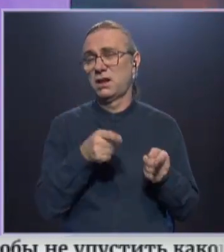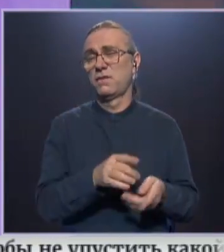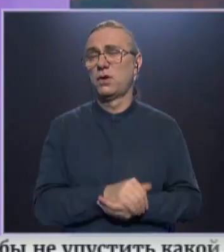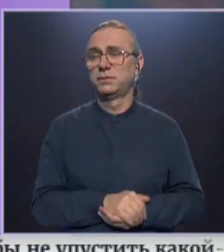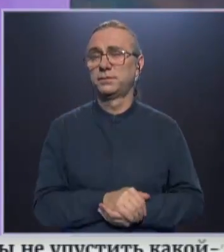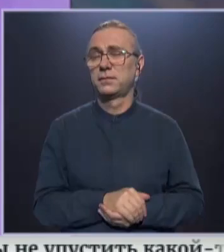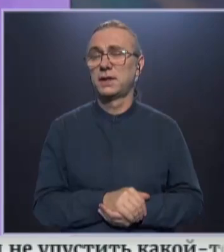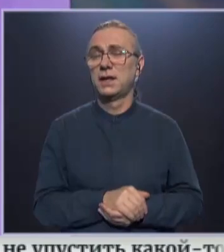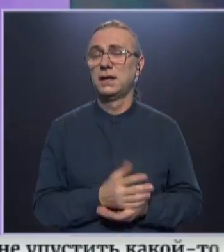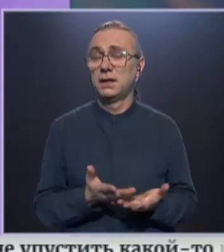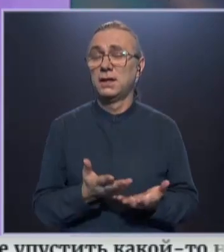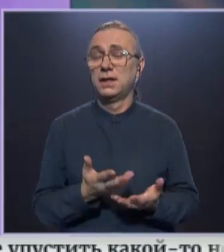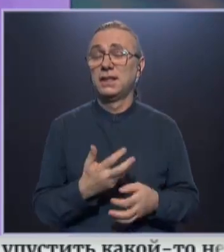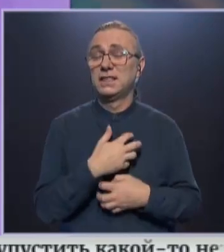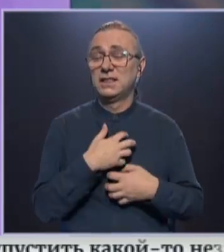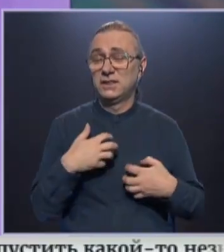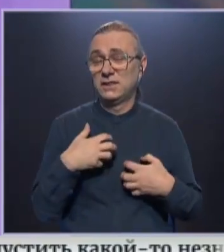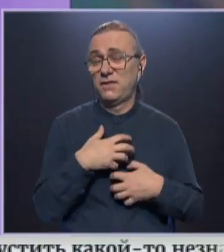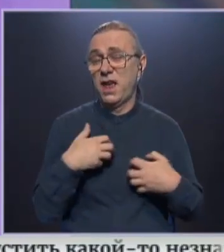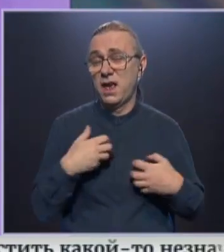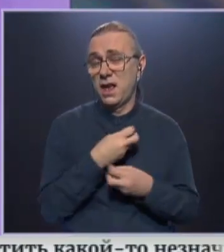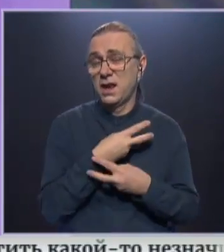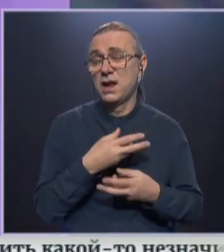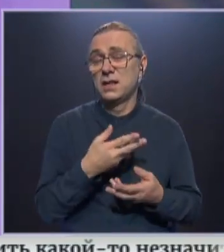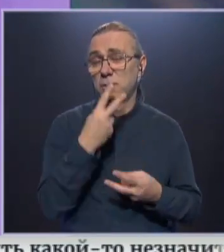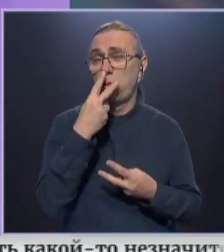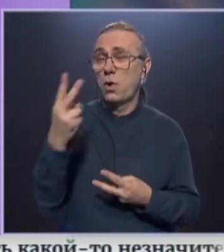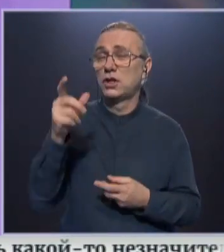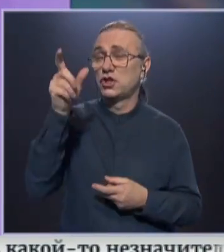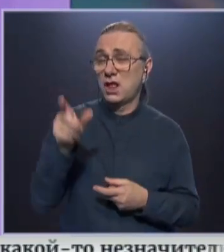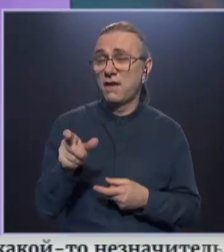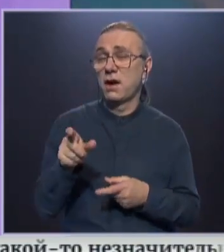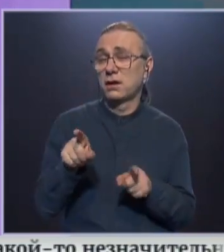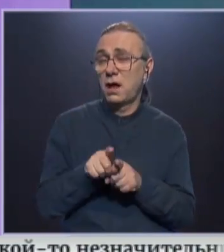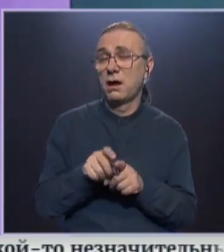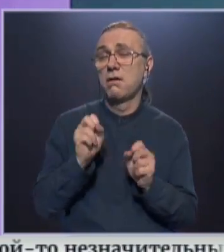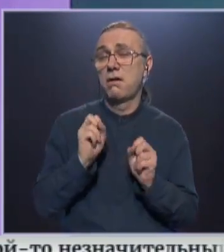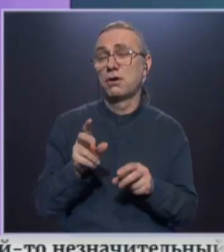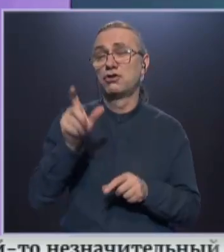на Бога и поэтому наша милость к ним и наша могущество